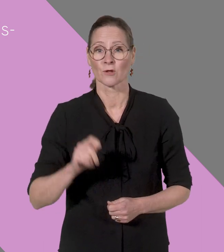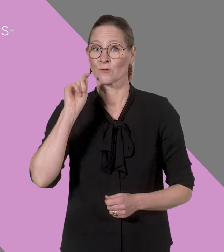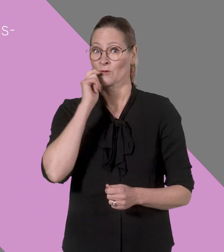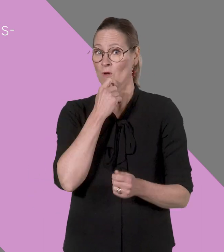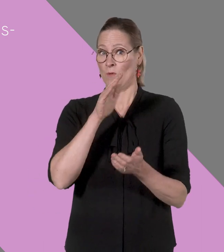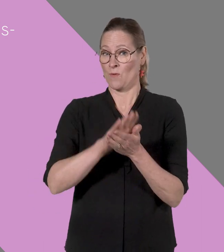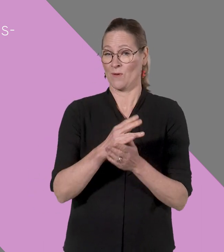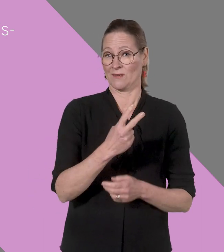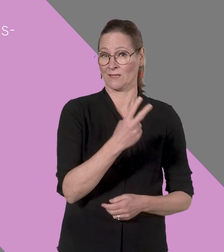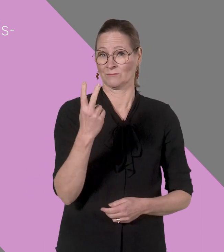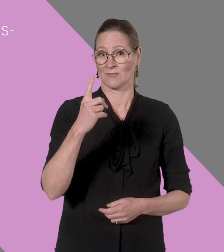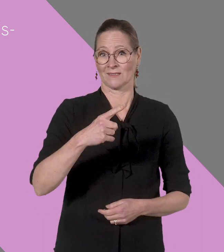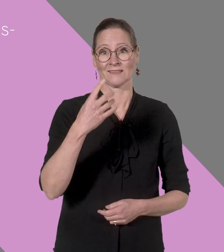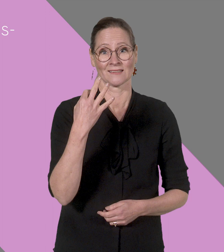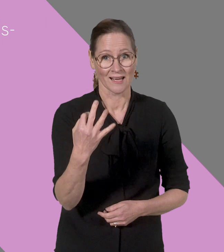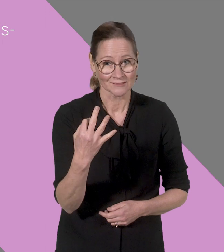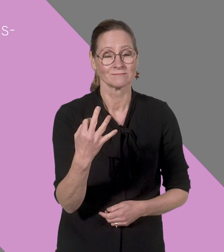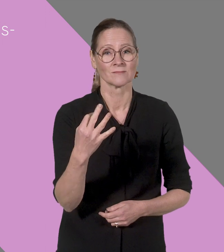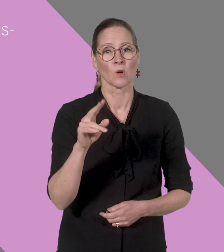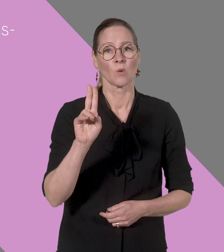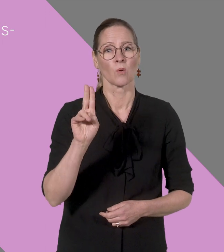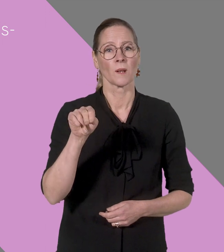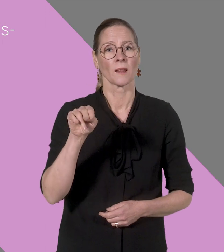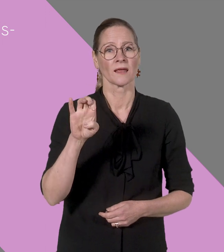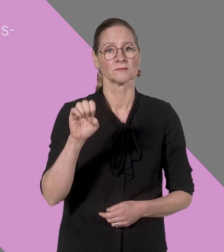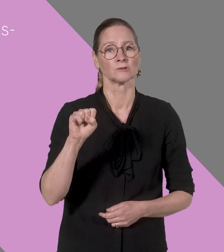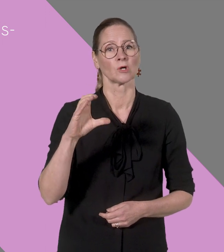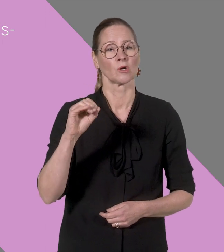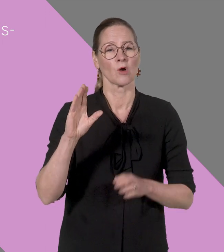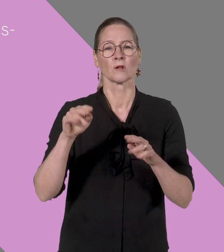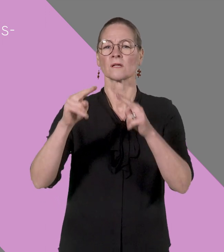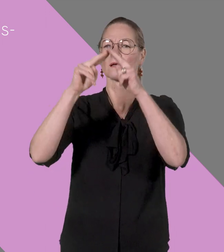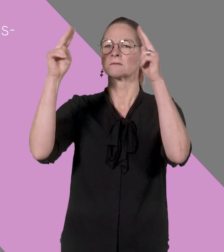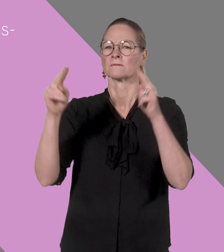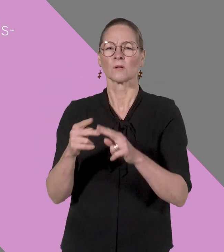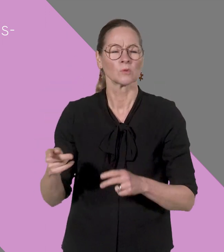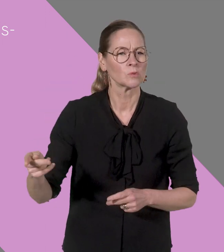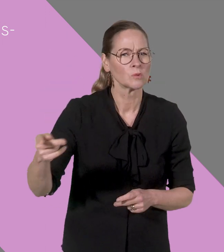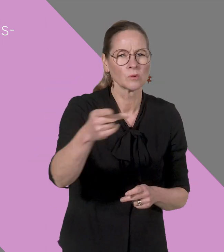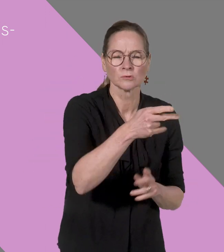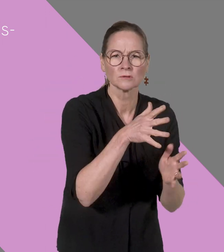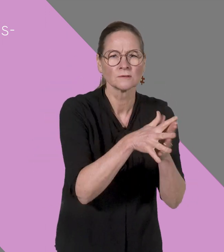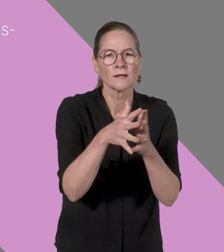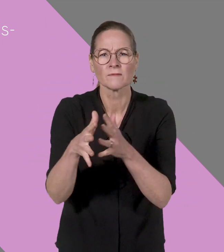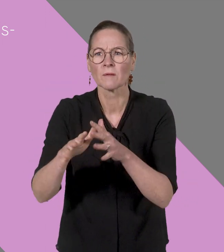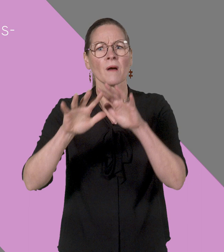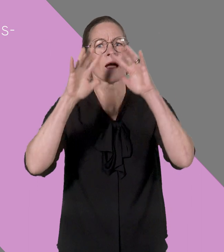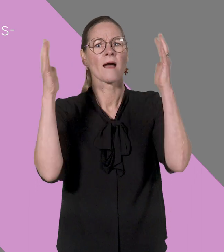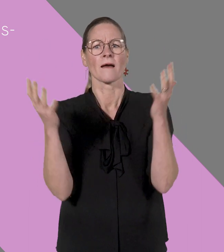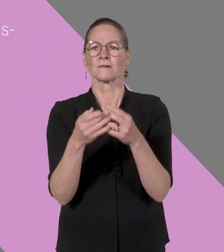Joulukuussa 2018 liitto vastasi viittomakielten lautakunnan kanssa -